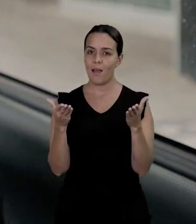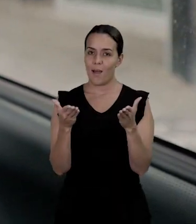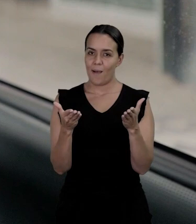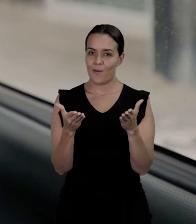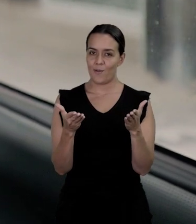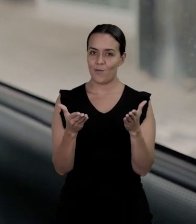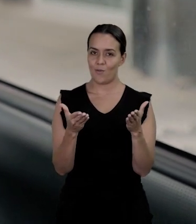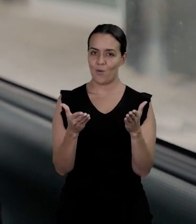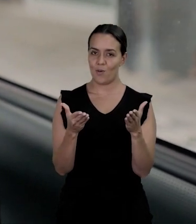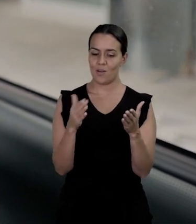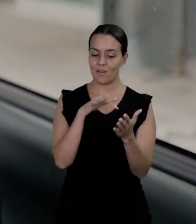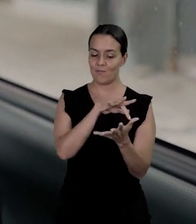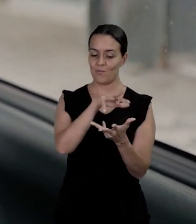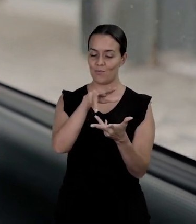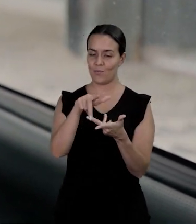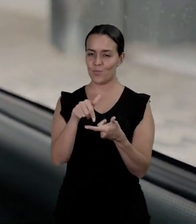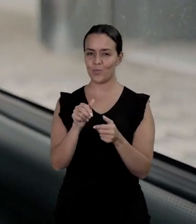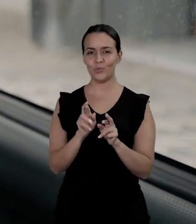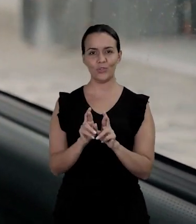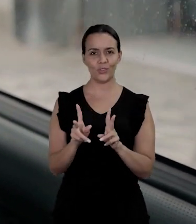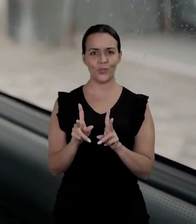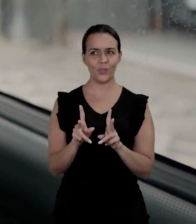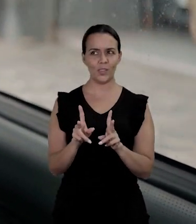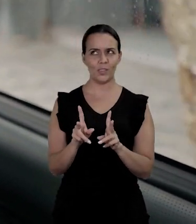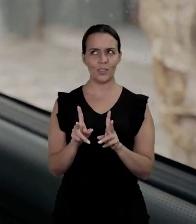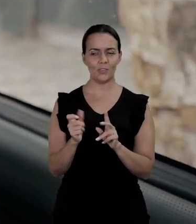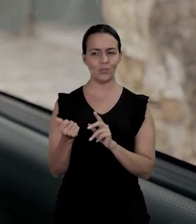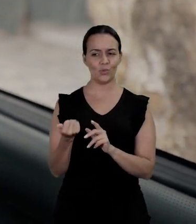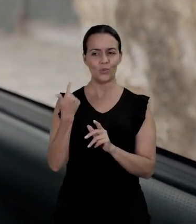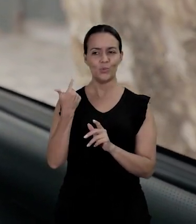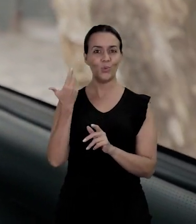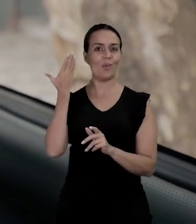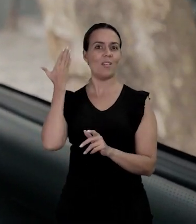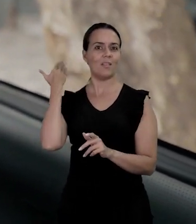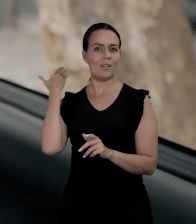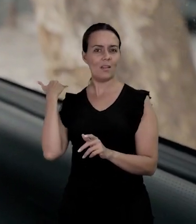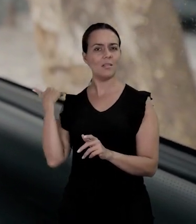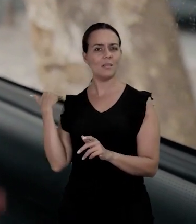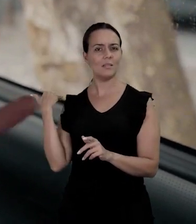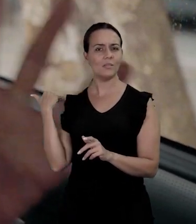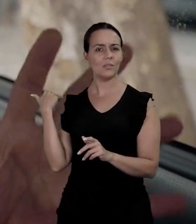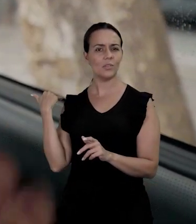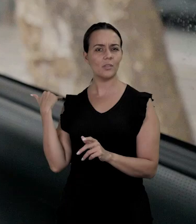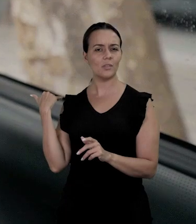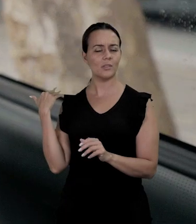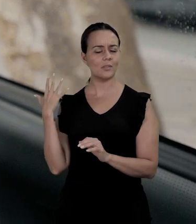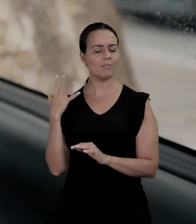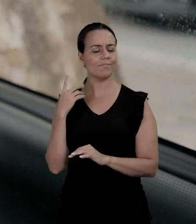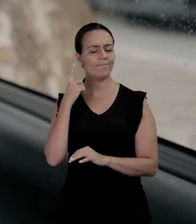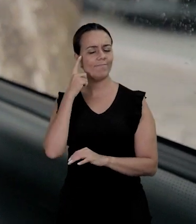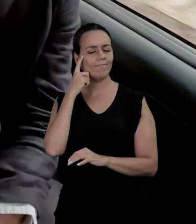e acabou produzindo um mundo muito diferente do que o que a gente imaginava quando a gente viu aquele começo, ali.